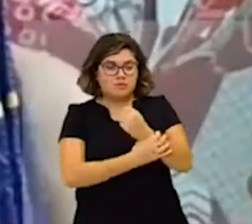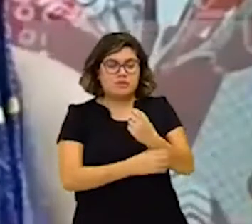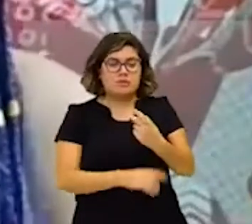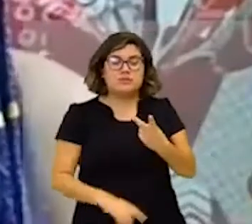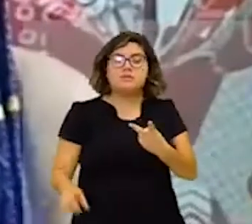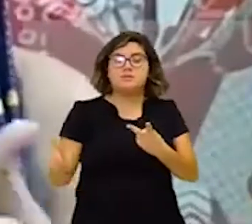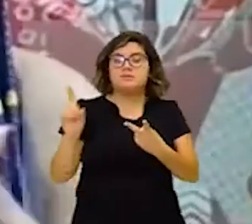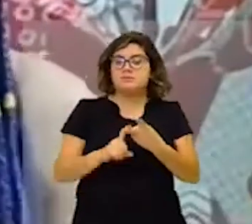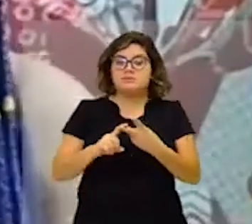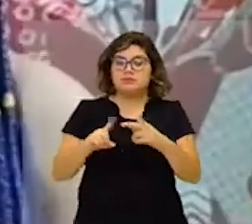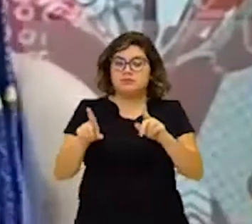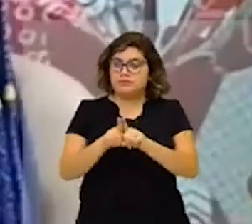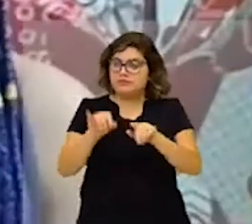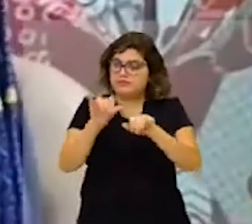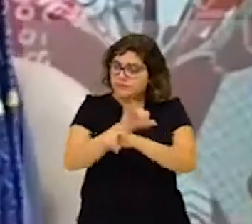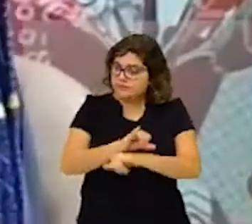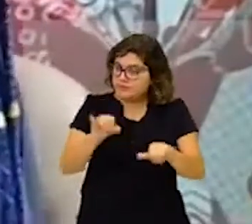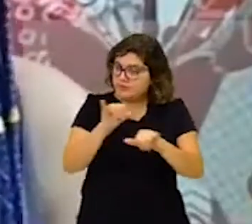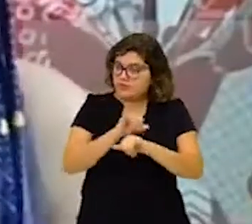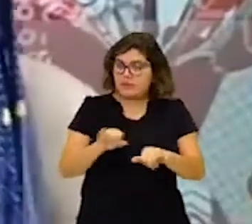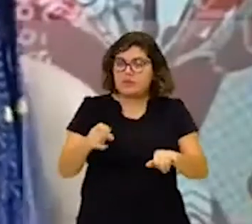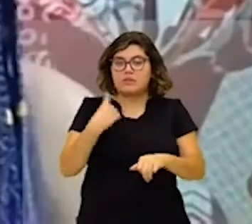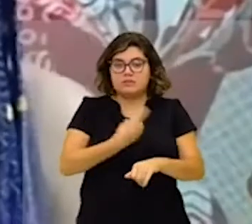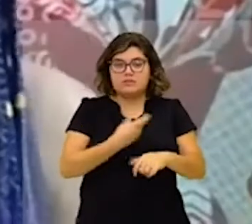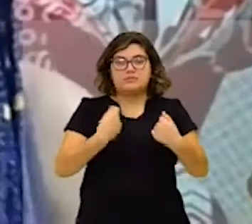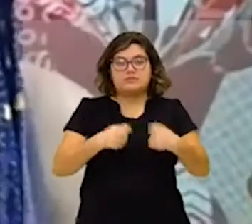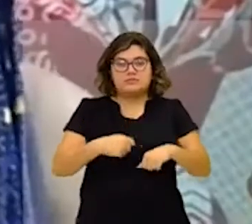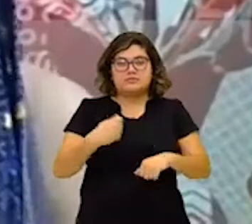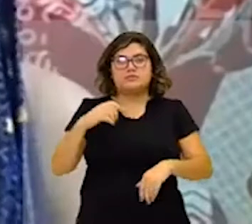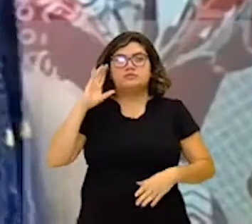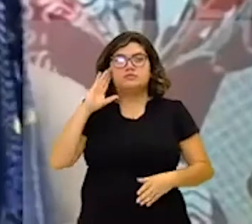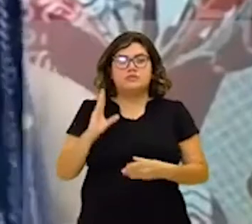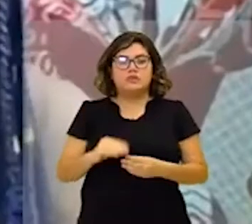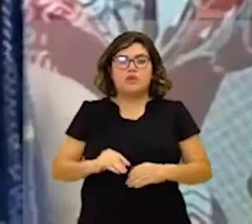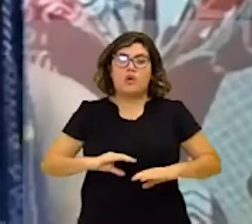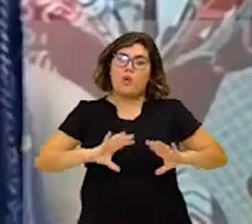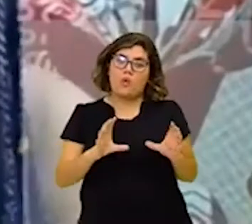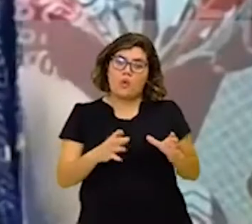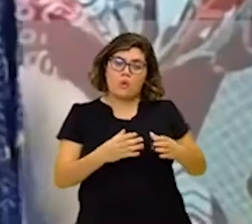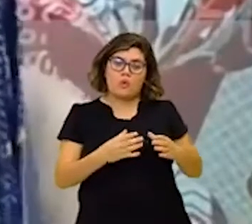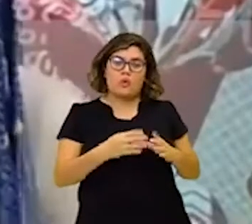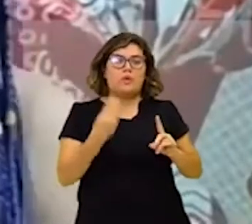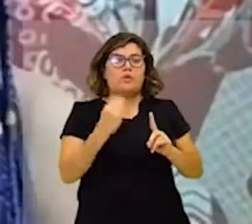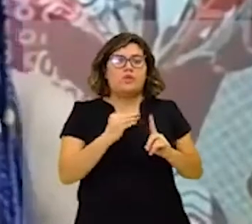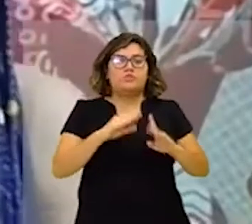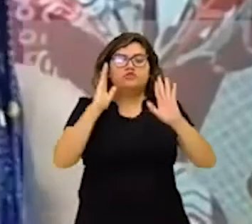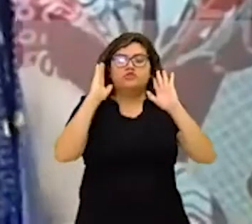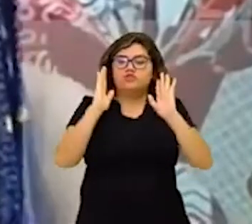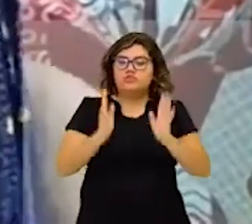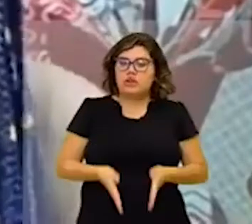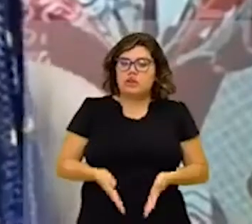da propaganda e precisamos levar em consideração que grupos vulnerabilizados já começam é as suas